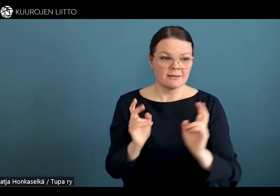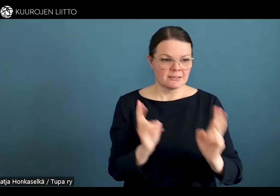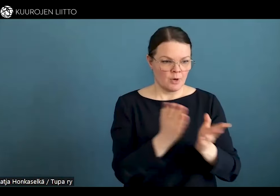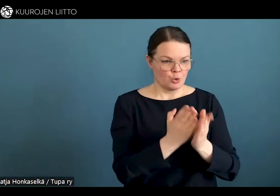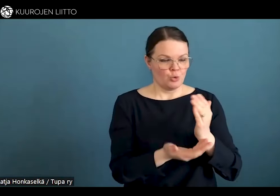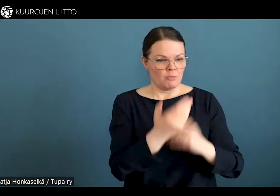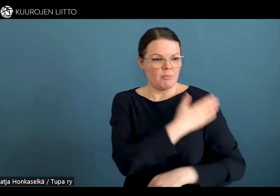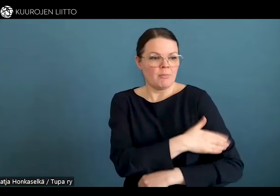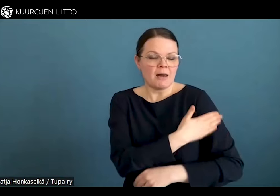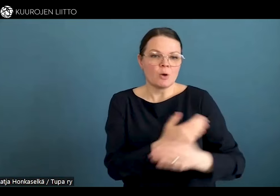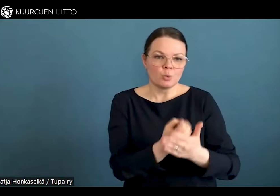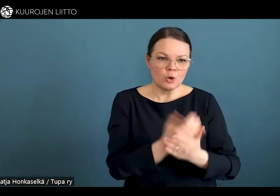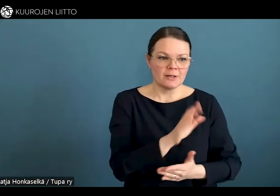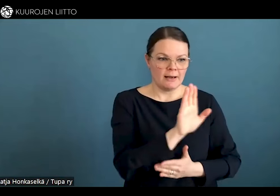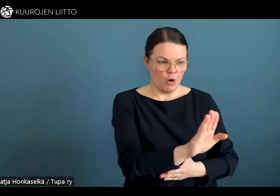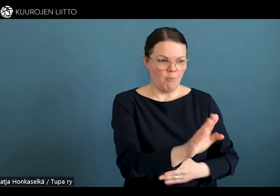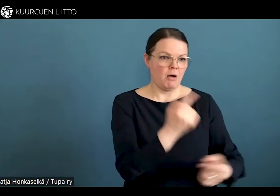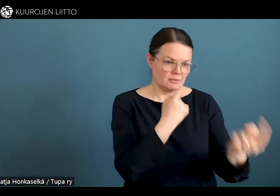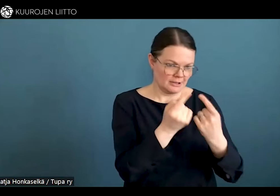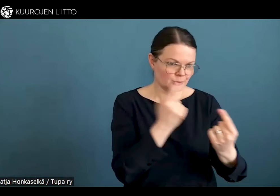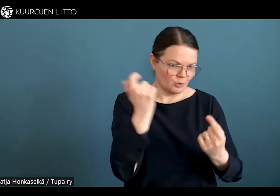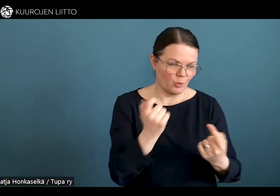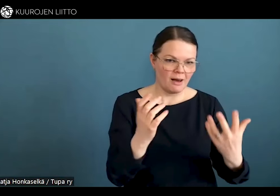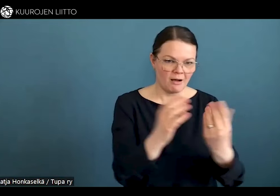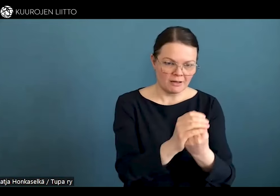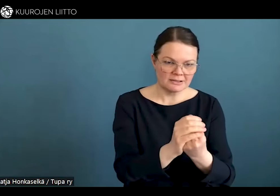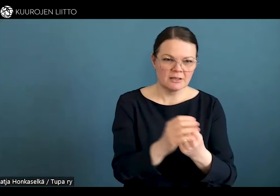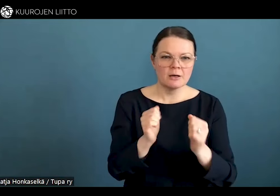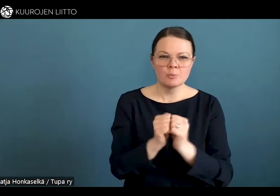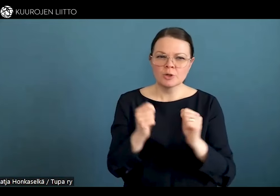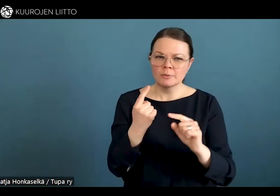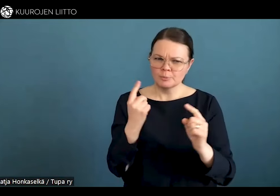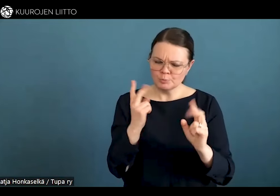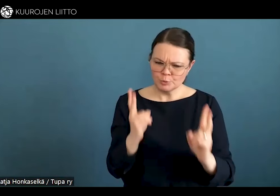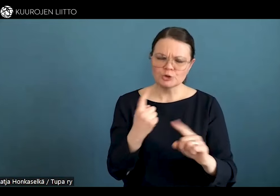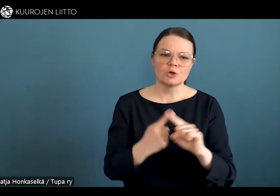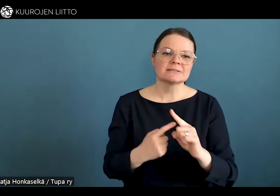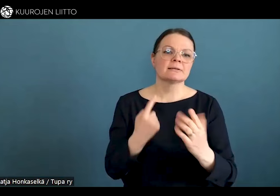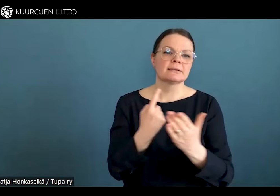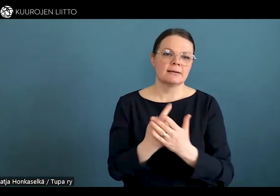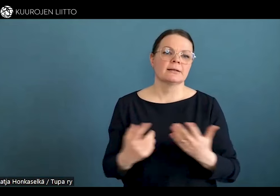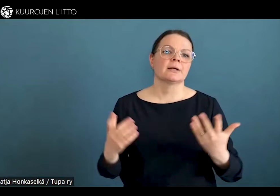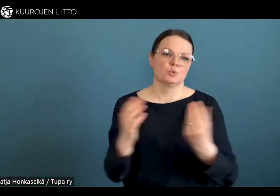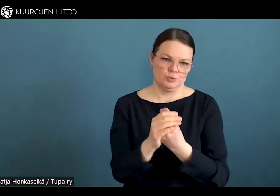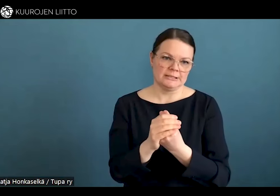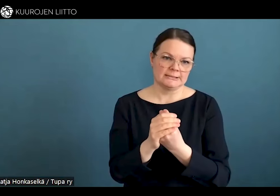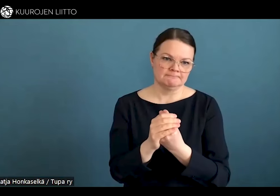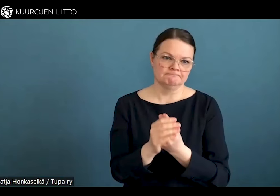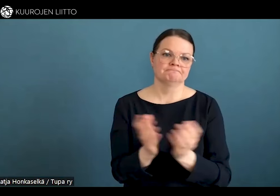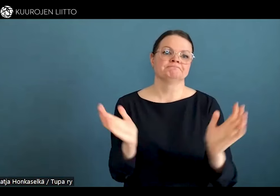ja sama koskee Kelan ja palveluntuottajien omia keskusteluja, - mutta olisi tärkeää, että kaikki kolme osapuolta -